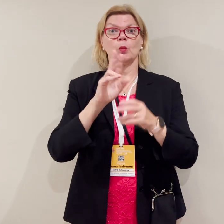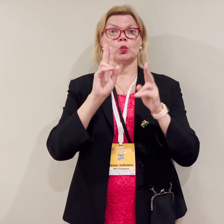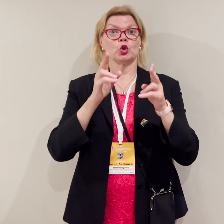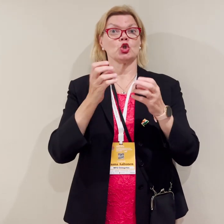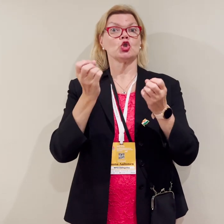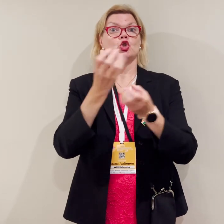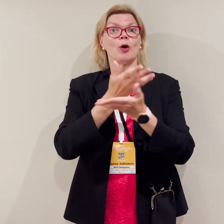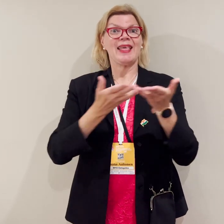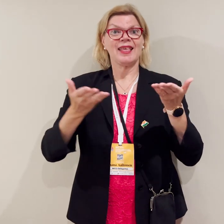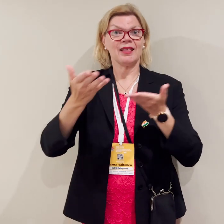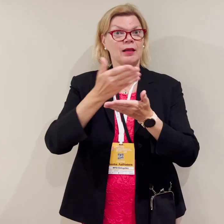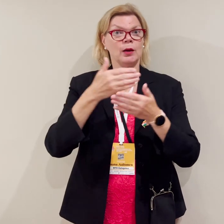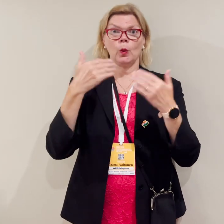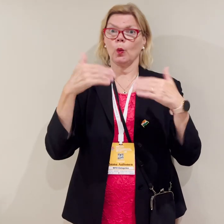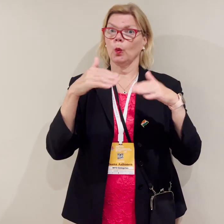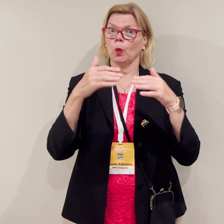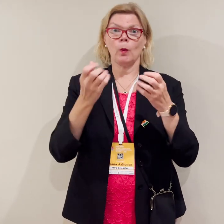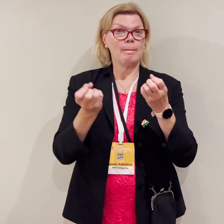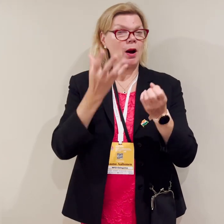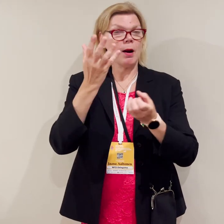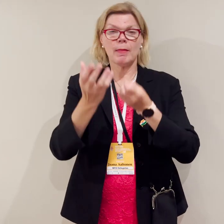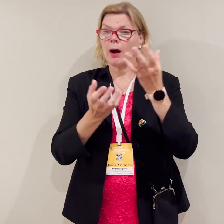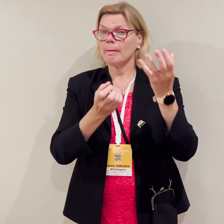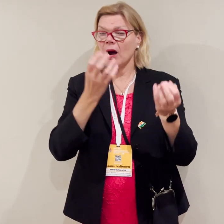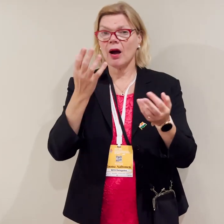Aiheesta on käyty kuumaa keskustelua myös sosiaalisessa mediassa.